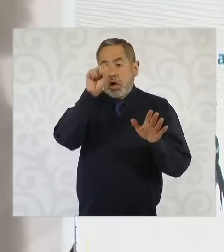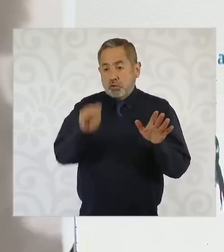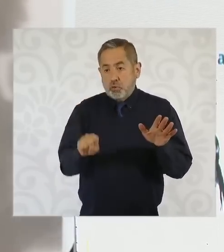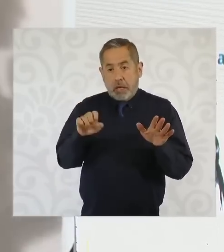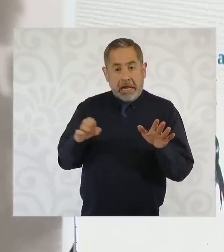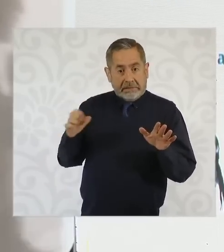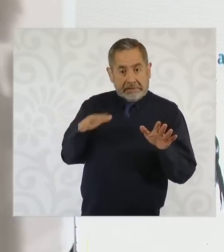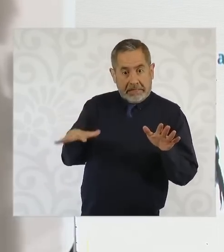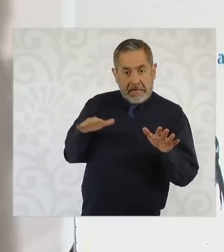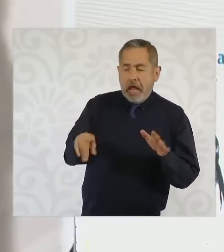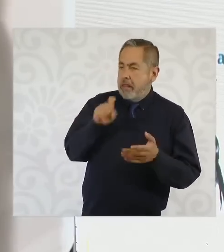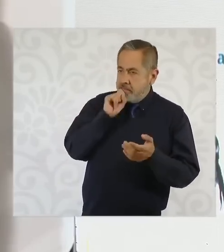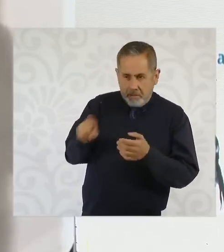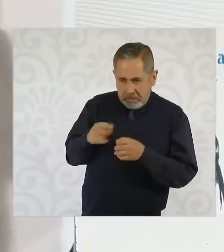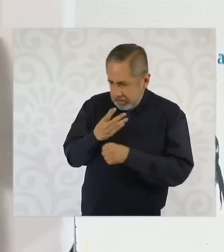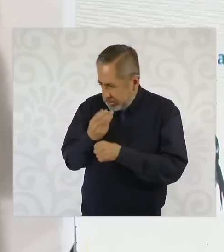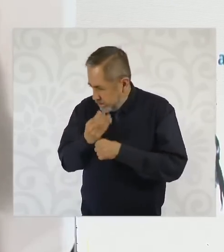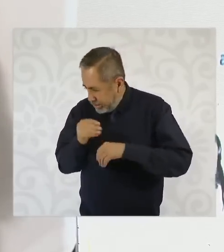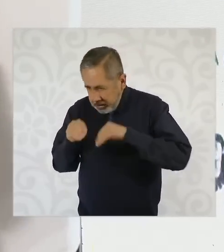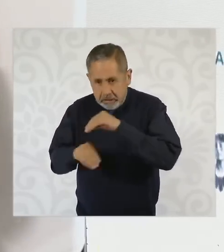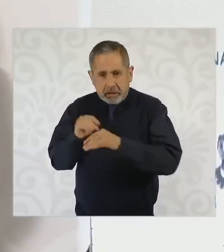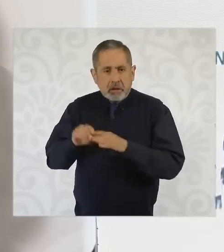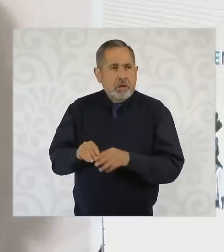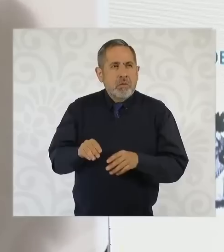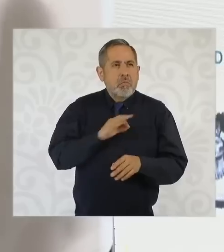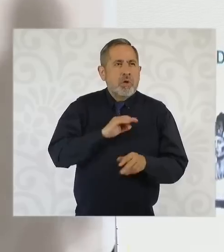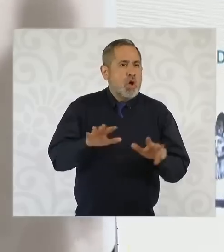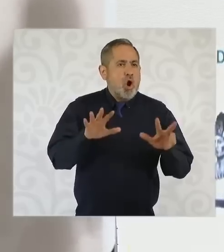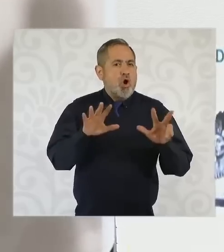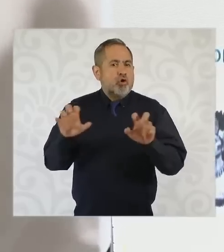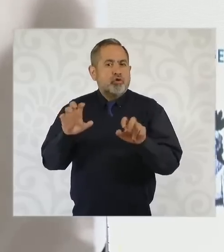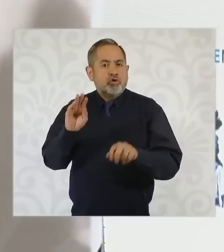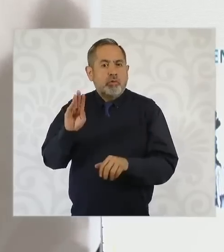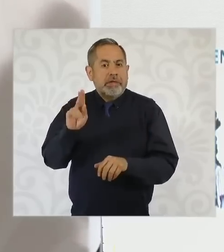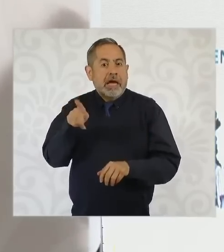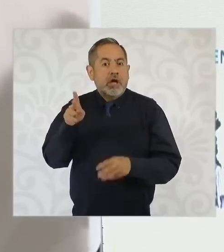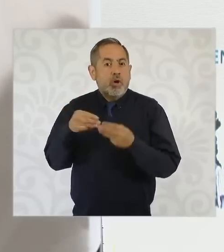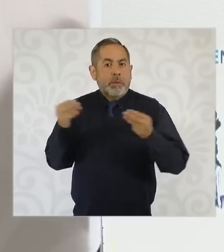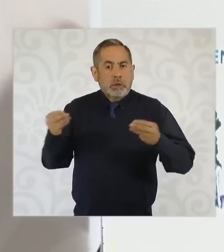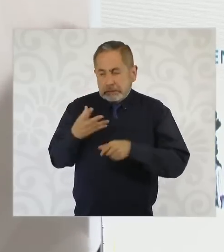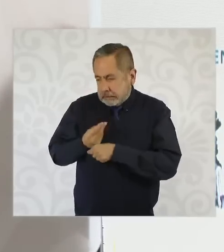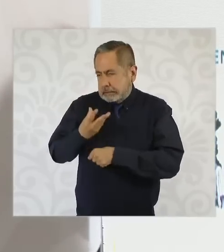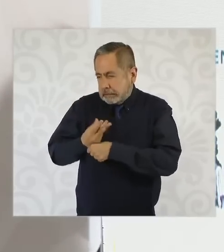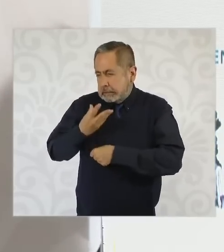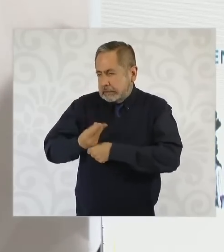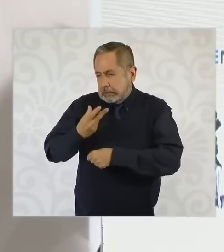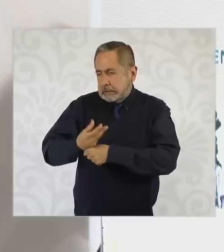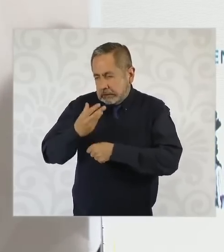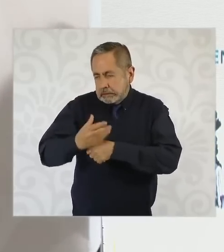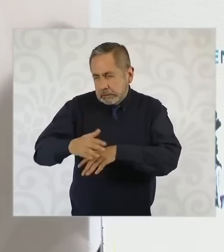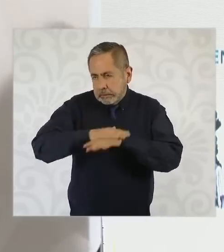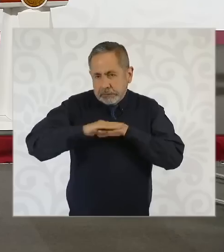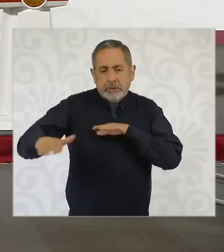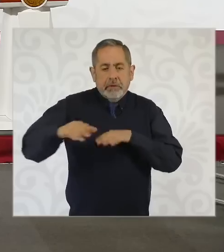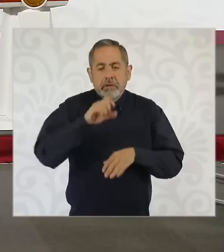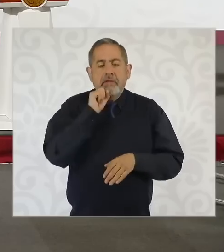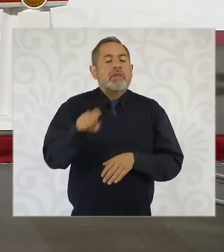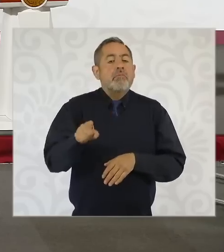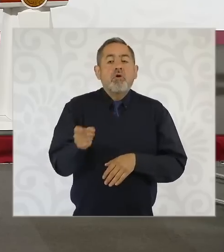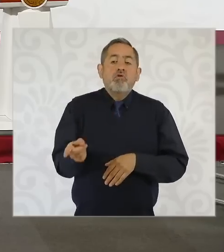país y atiende cerca de 890 km y además del sureste también está atendiendo unos tramos